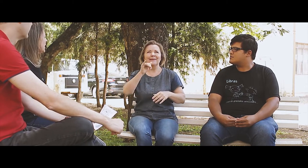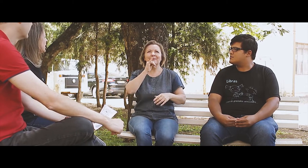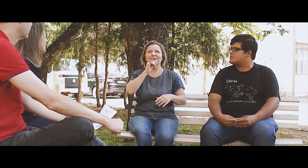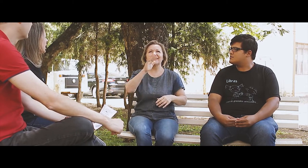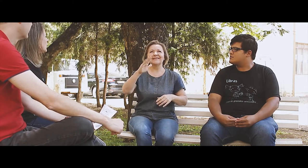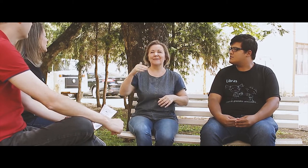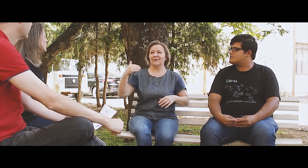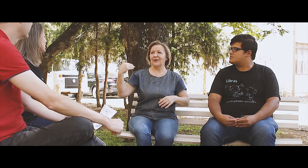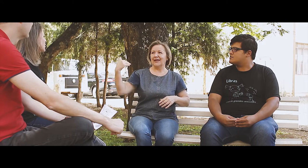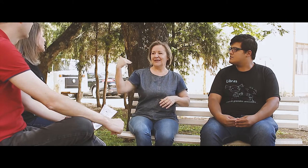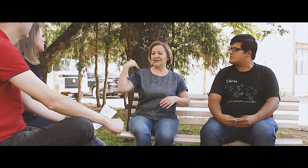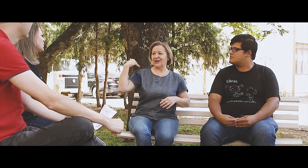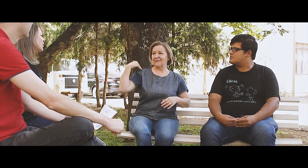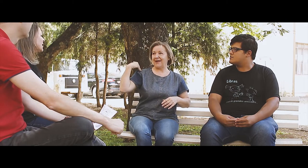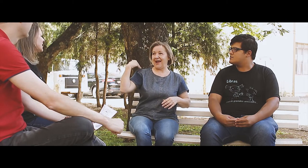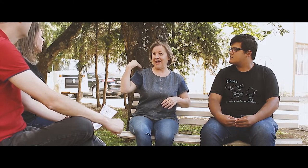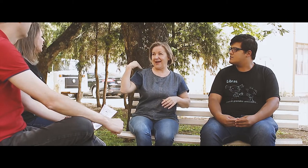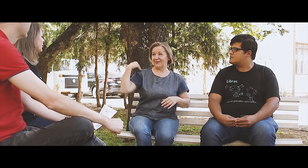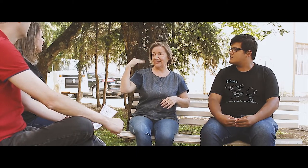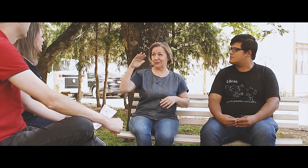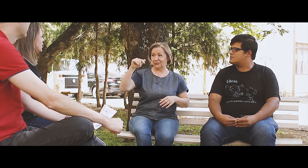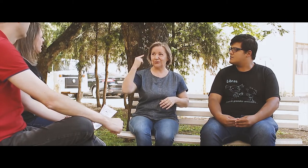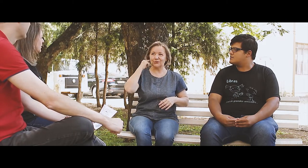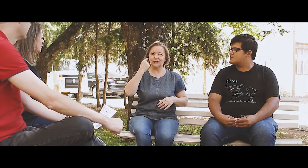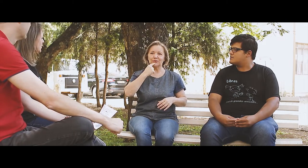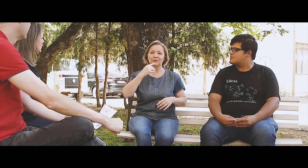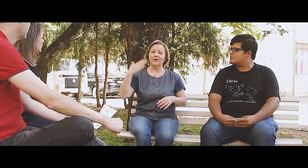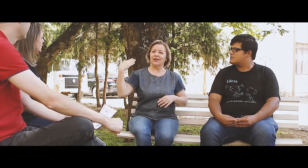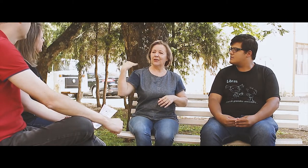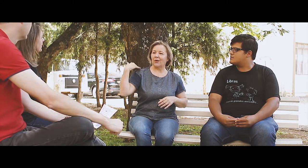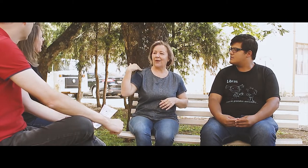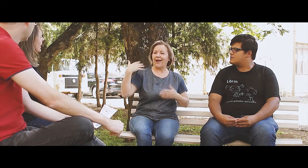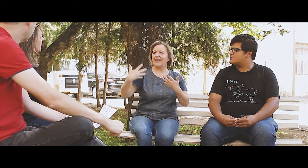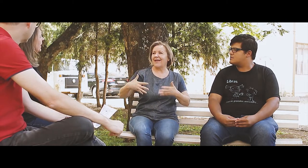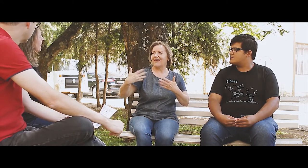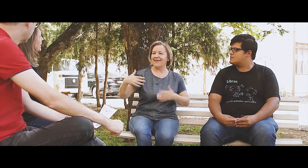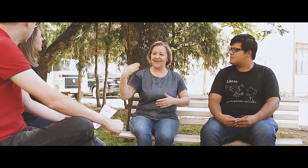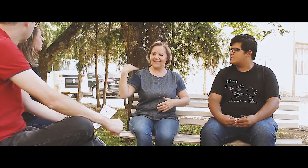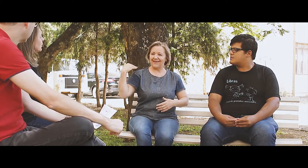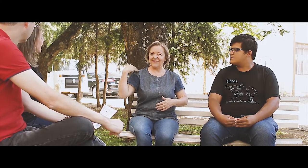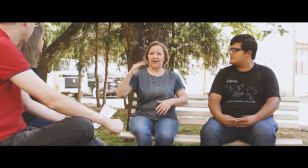Há algumas outras coisas como por exemplo; vai chamar o surdo, tocar de